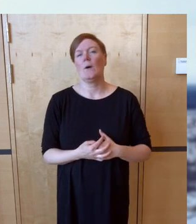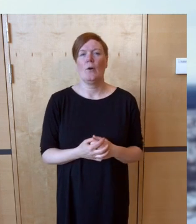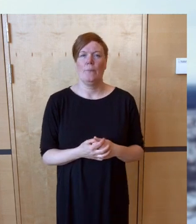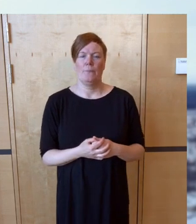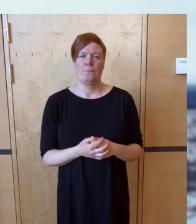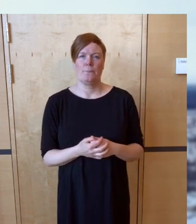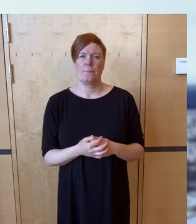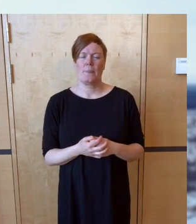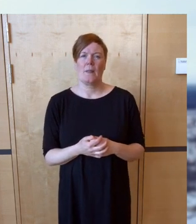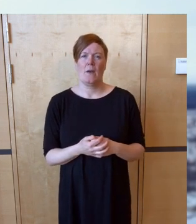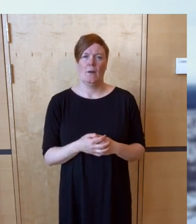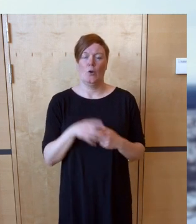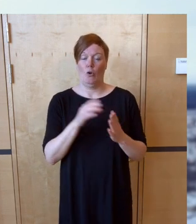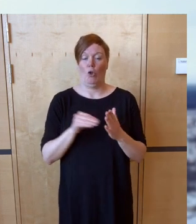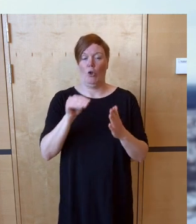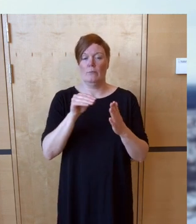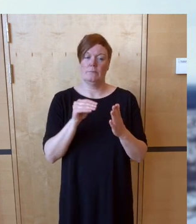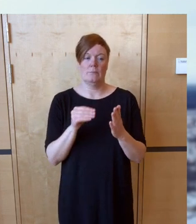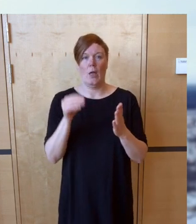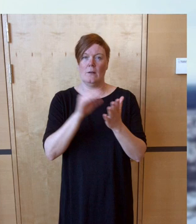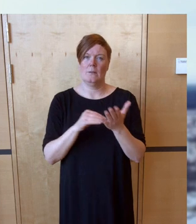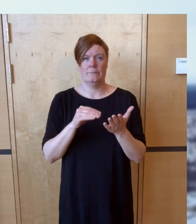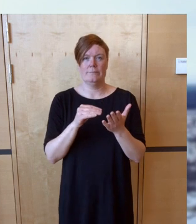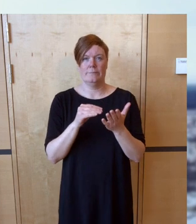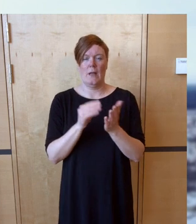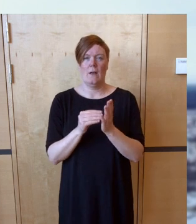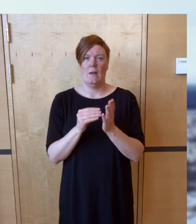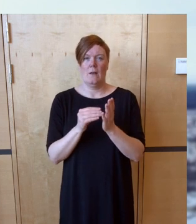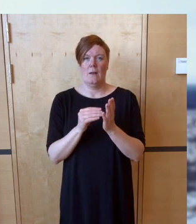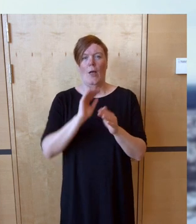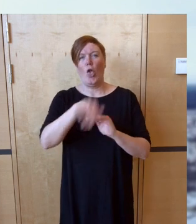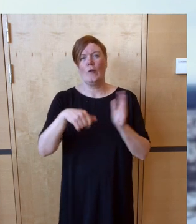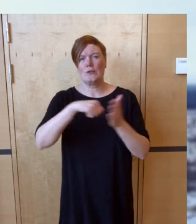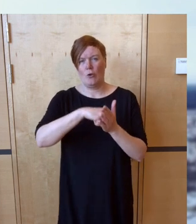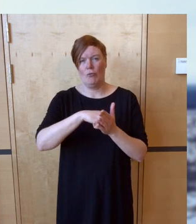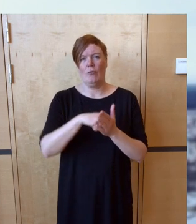Det beror ju dels på att staten har visat att kommunerna ska inte lämnas i sticket